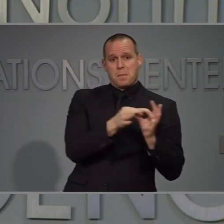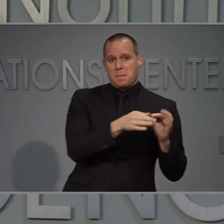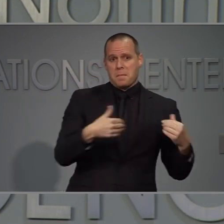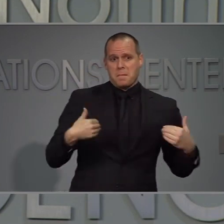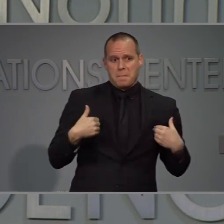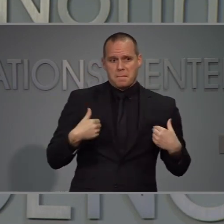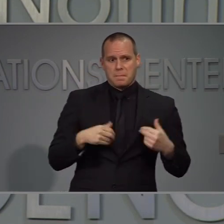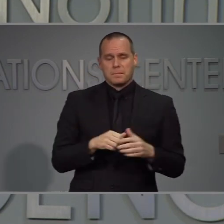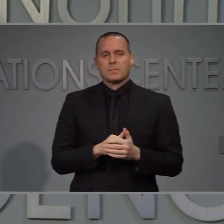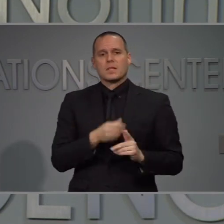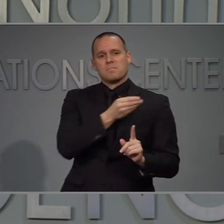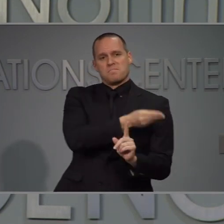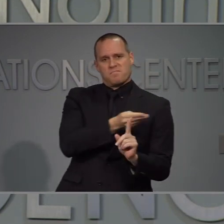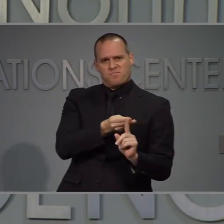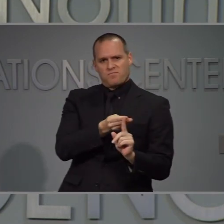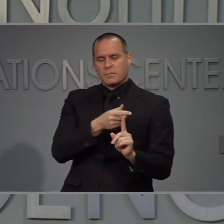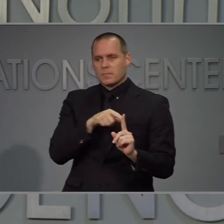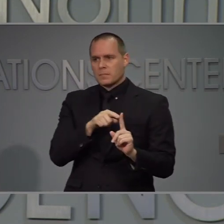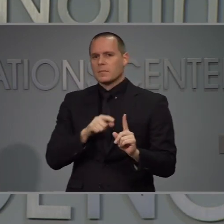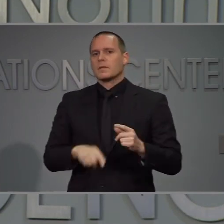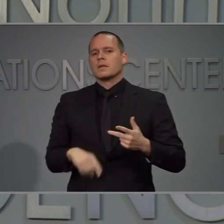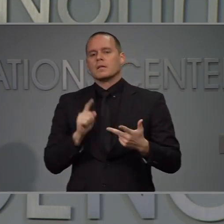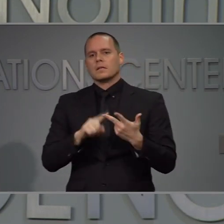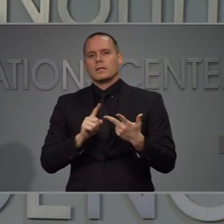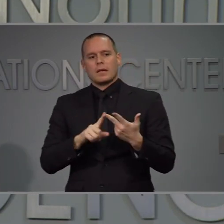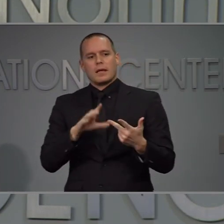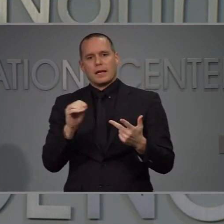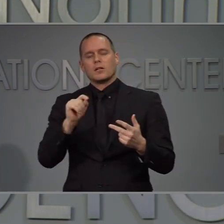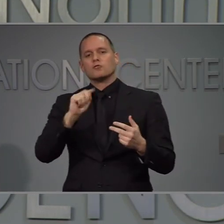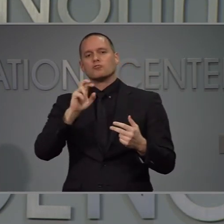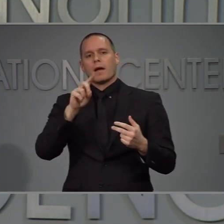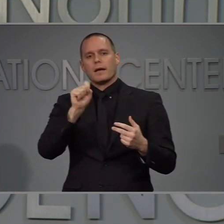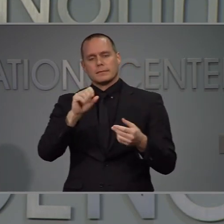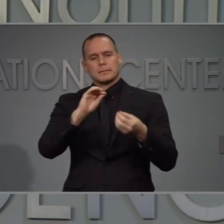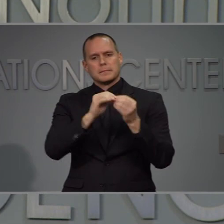La Casa Blanca ha compartido quilla similares con los Estados.